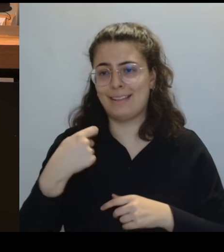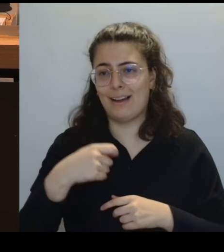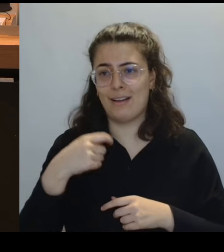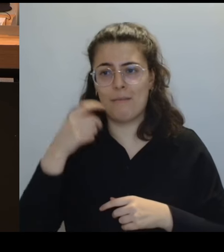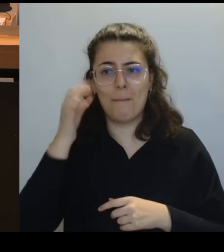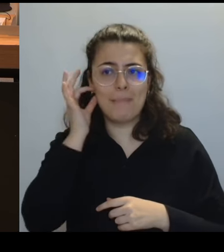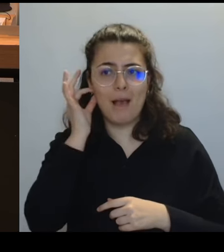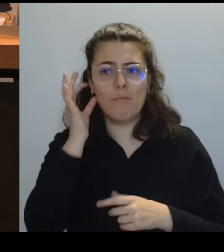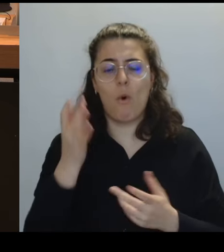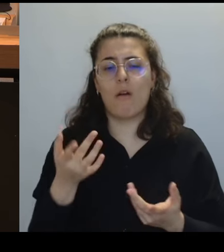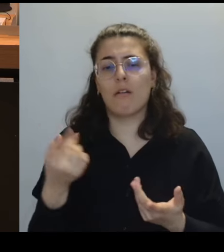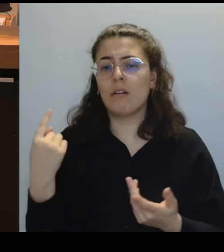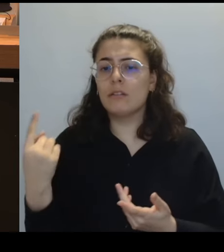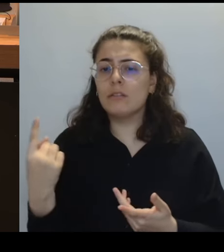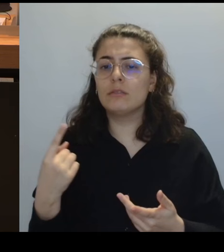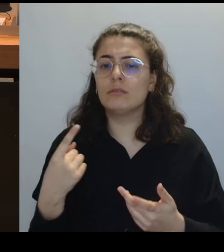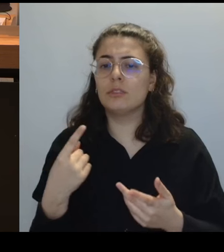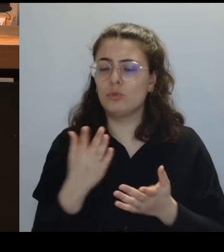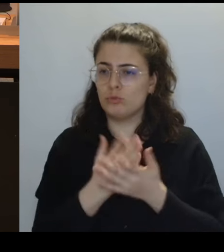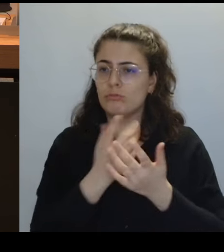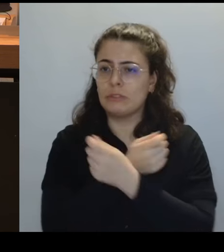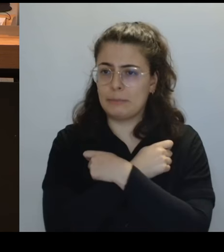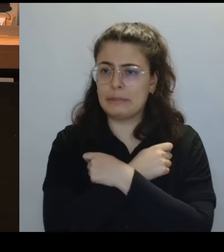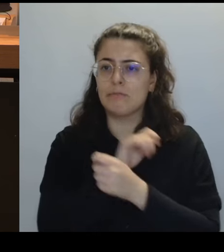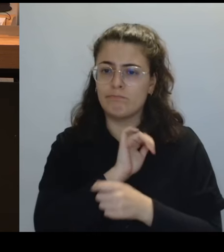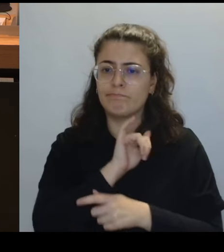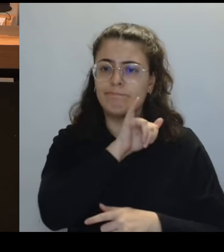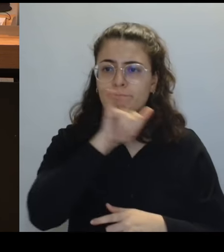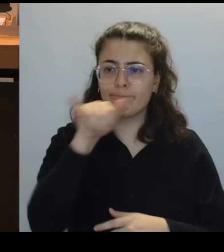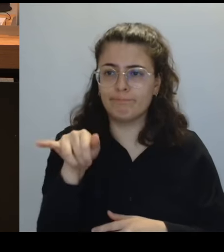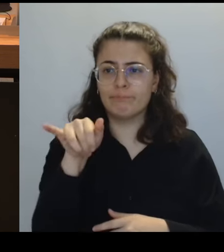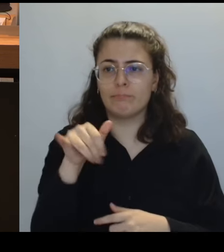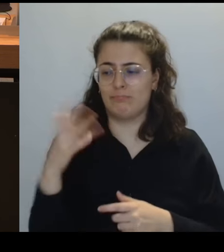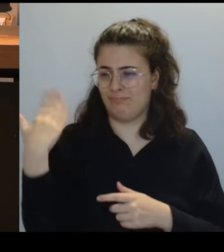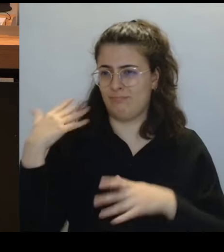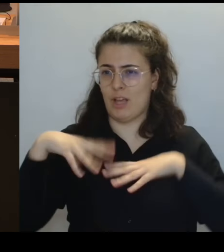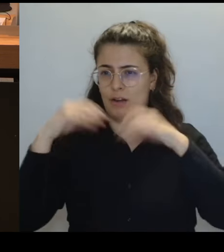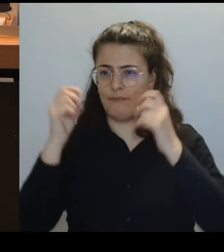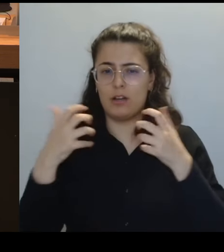zu Beginn des Krieges und hat an der deutschen Botschaft in